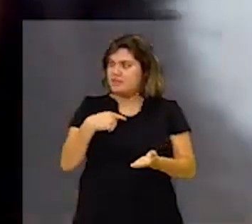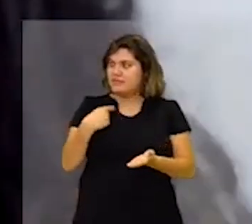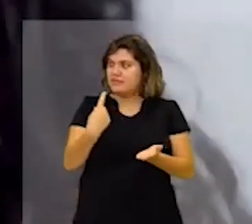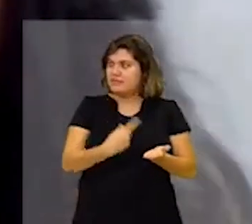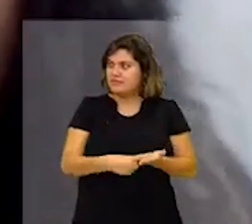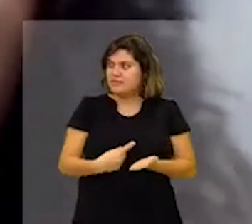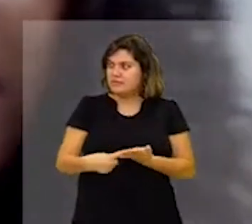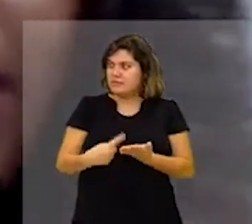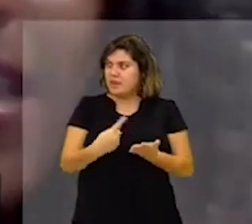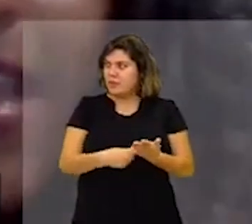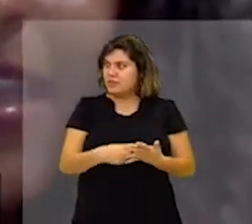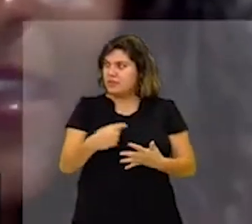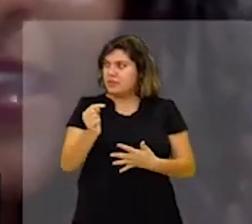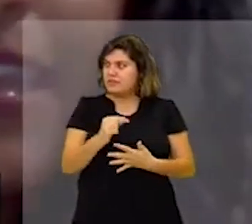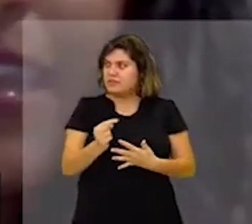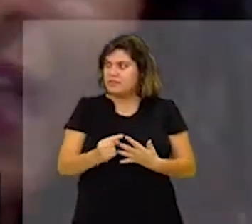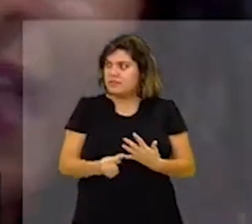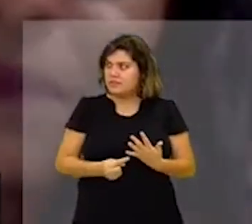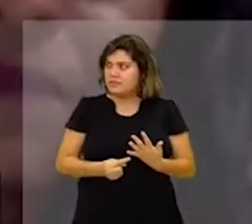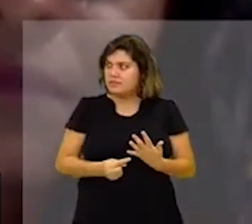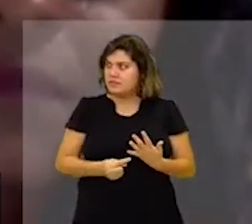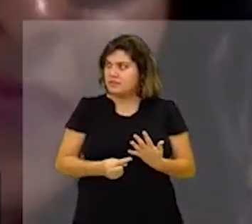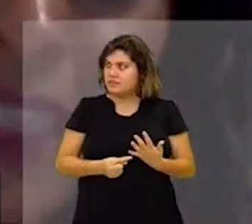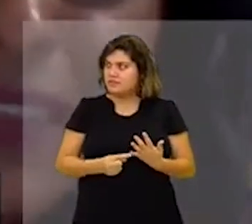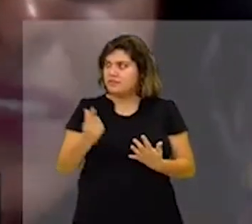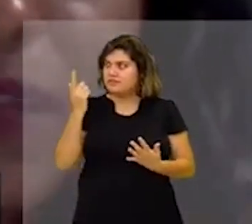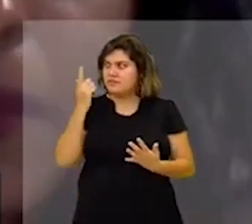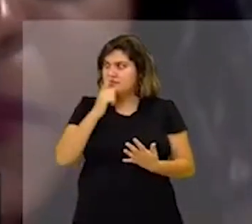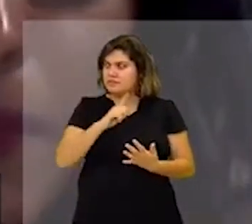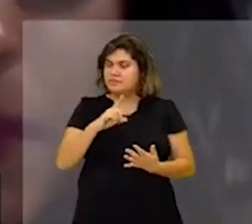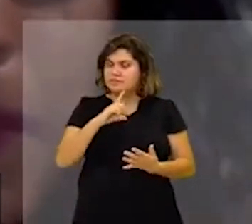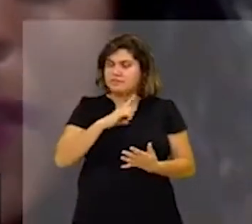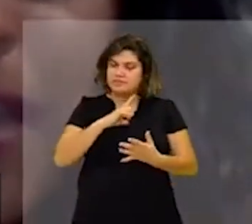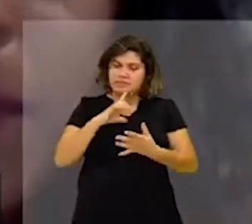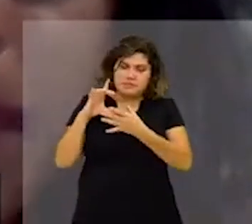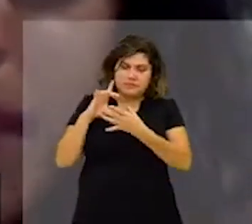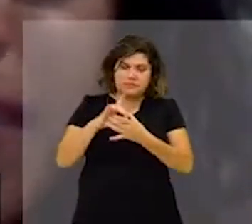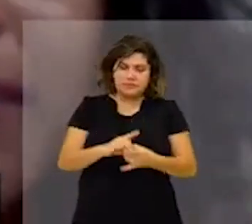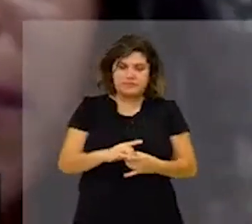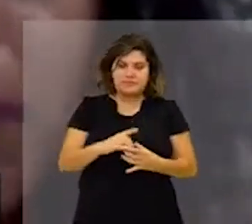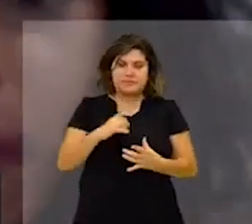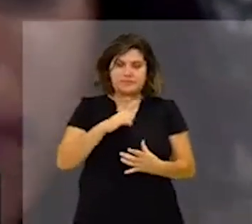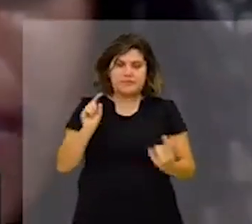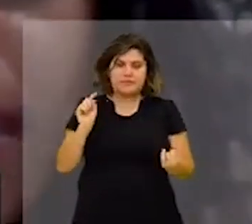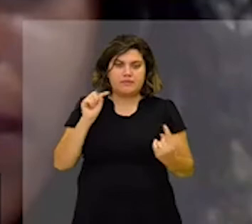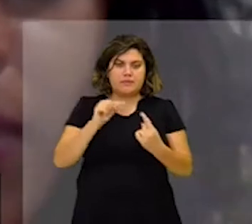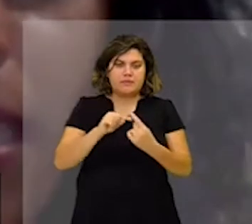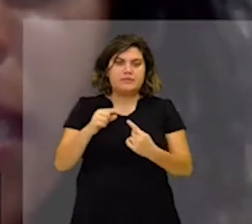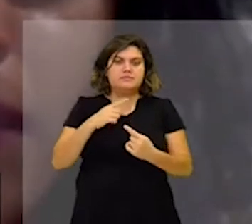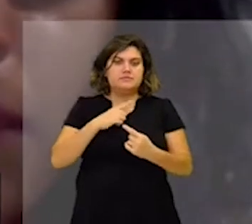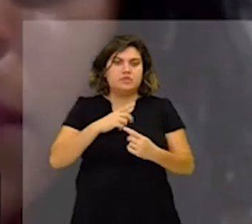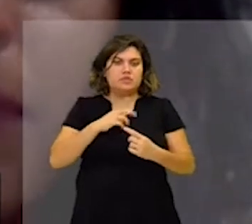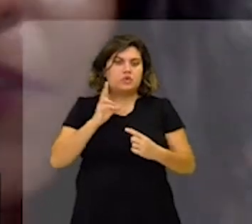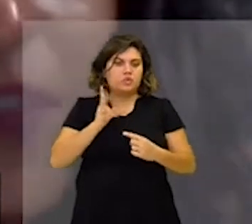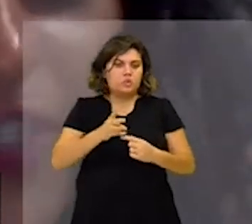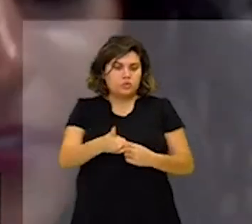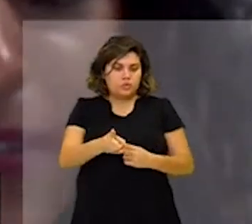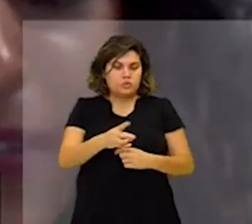o carro todo na política que lá tem deixa seu povo andava permaneceu com seu mandato então que o que